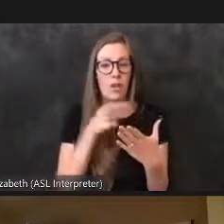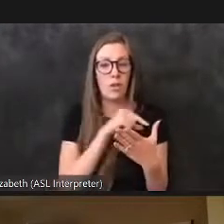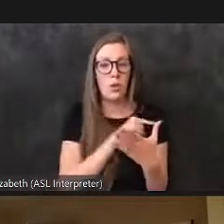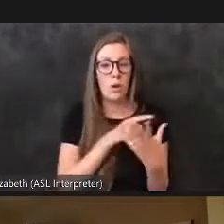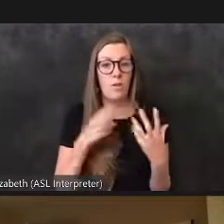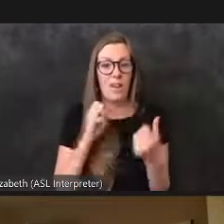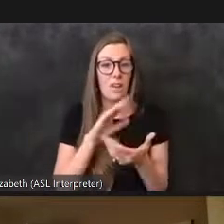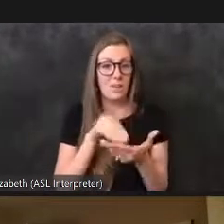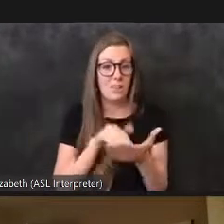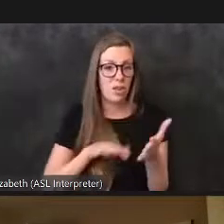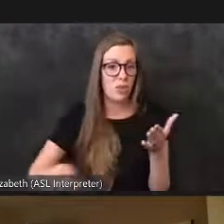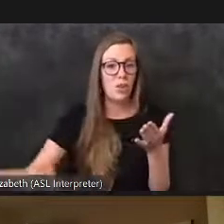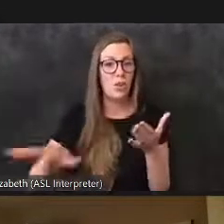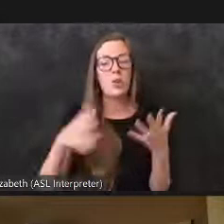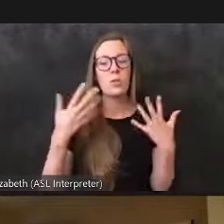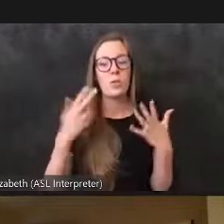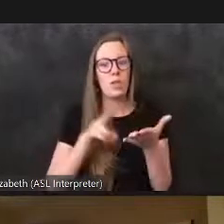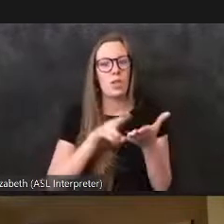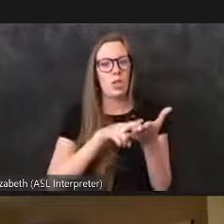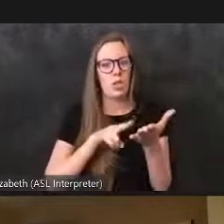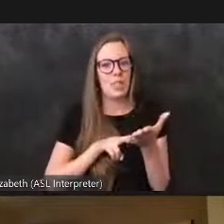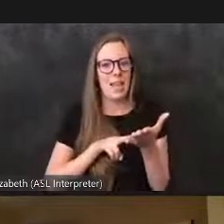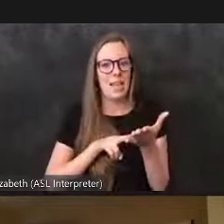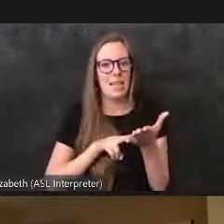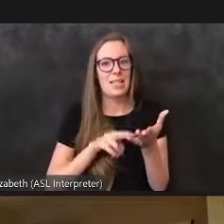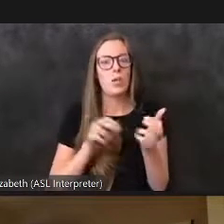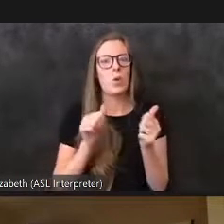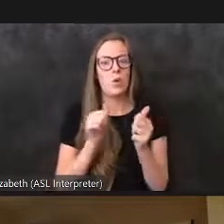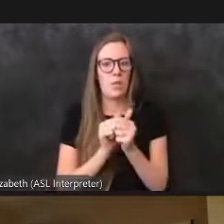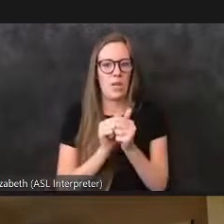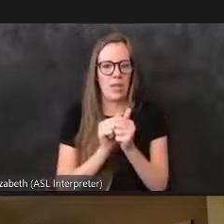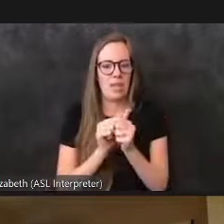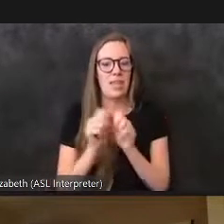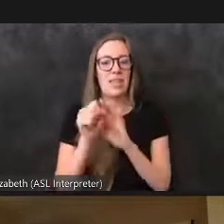condado y han firmado un contrato con el Estado y Plubio para hablar acerca de la